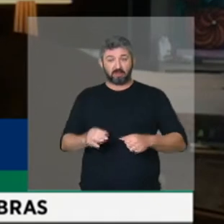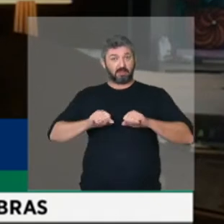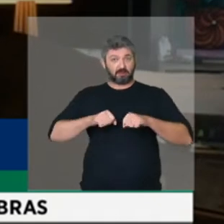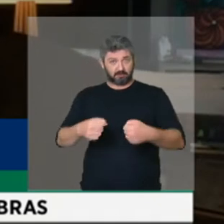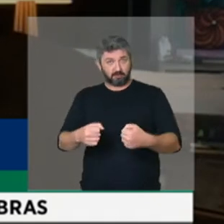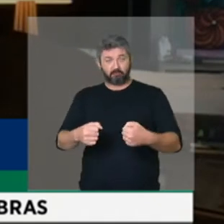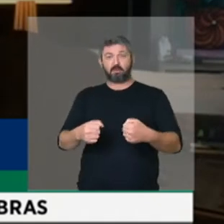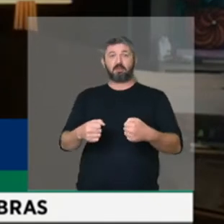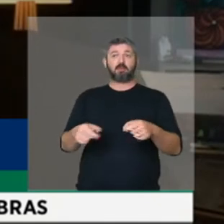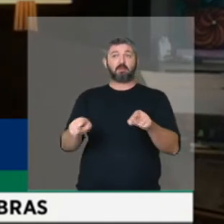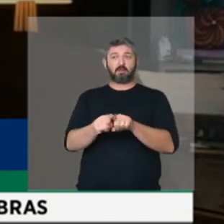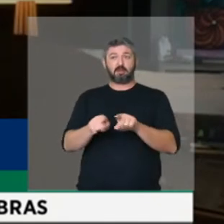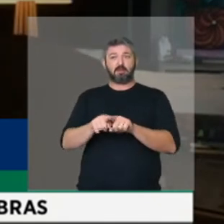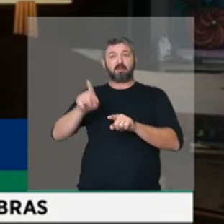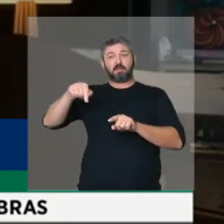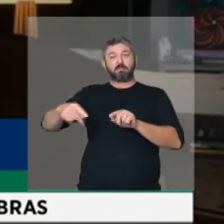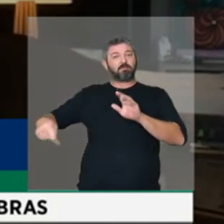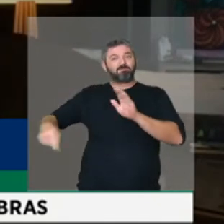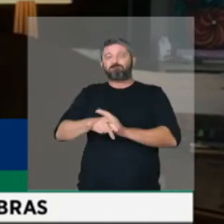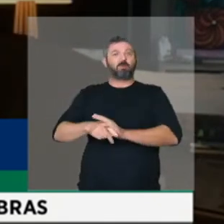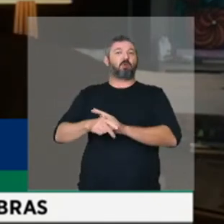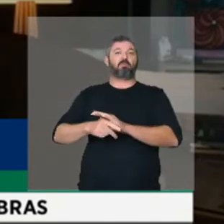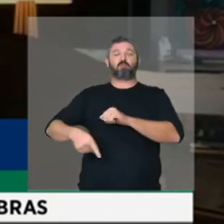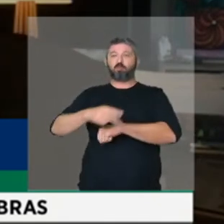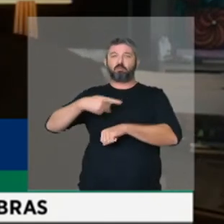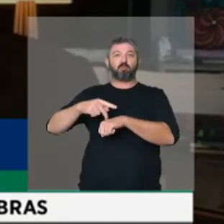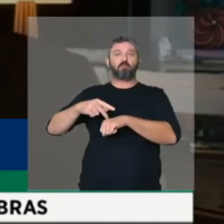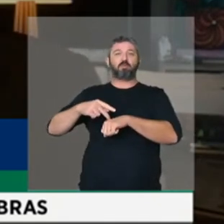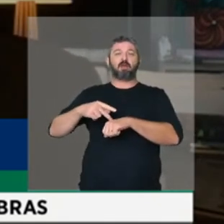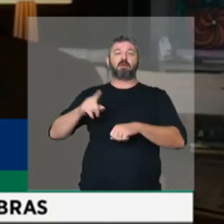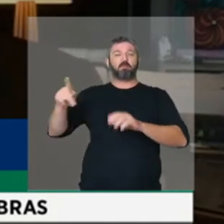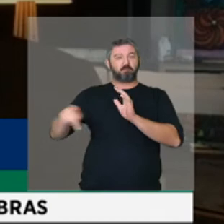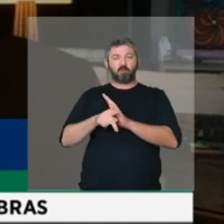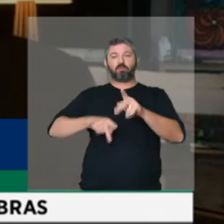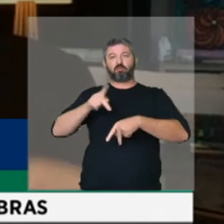BRASILEIRO, DEFENDENDO ESSE PATRIMÔNIO NACIONAL QUE É A ELETROBRAS, DEFENDENDO OS